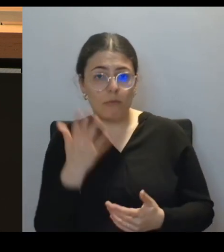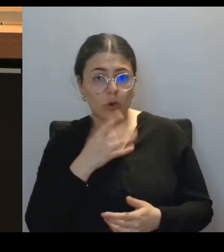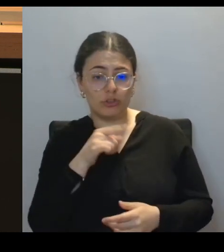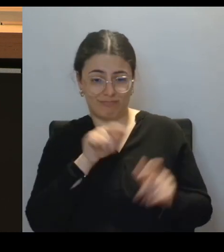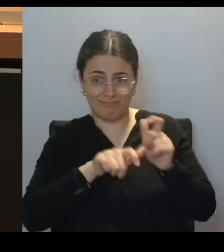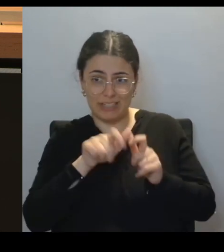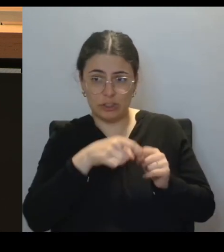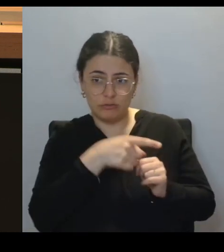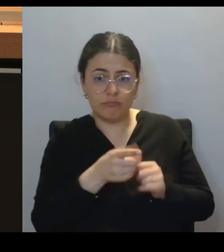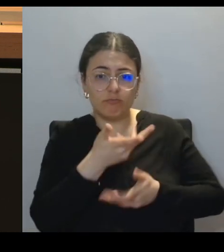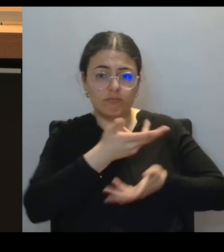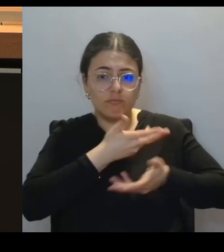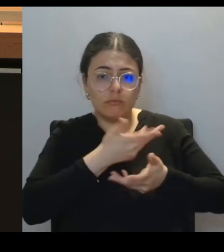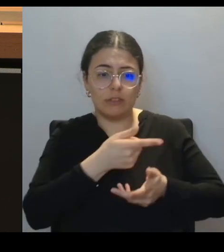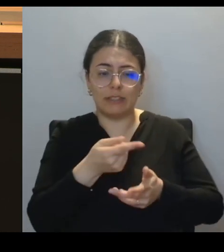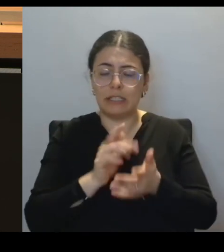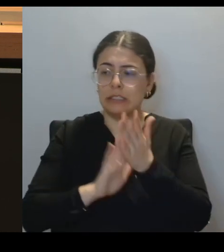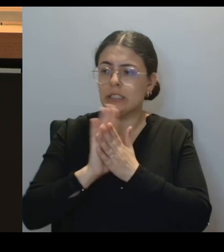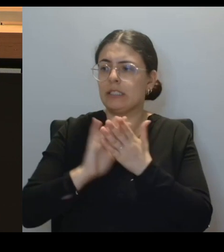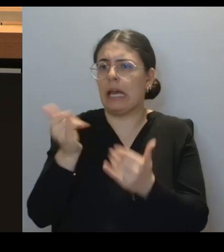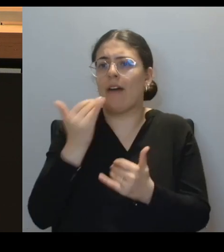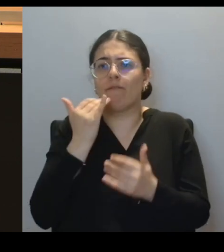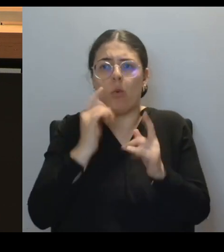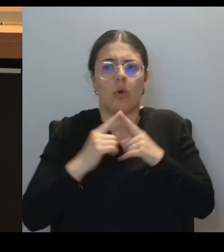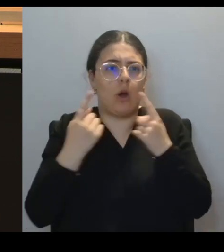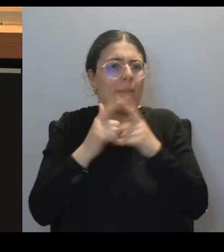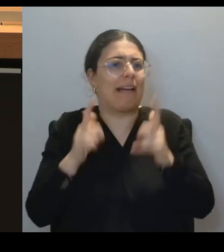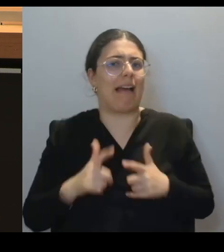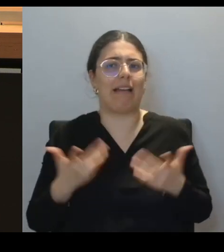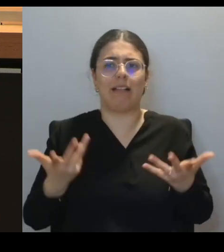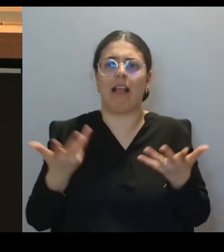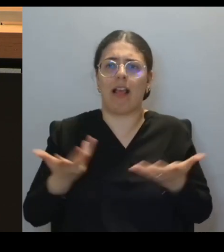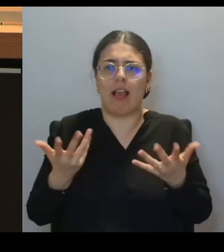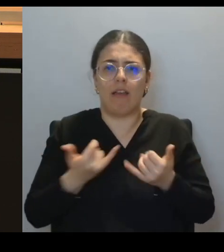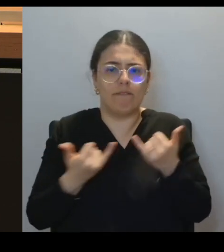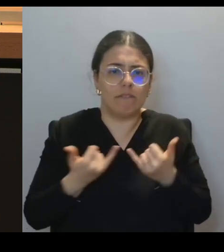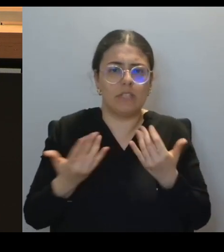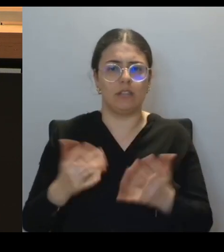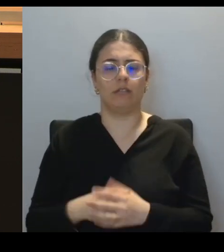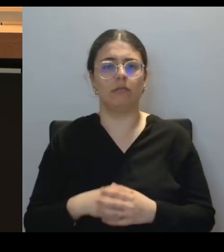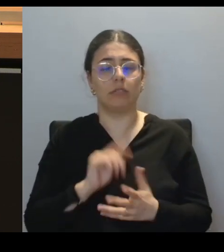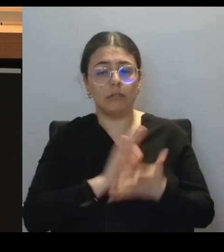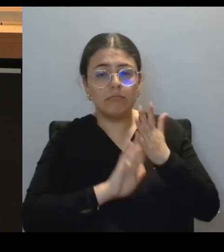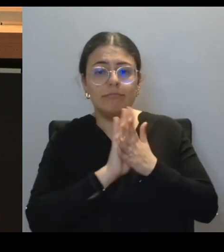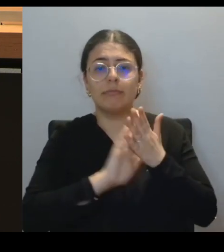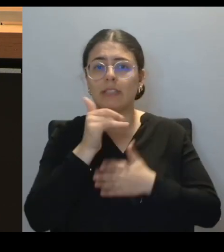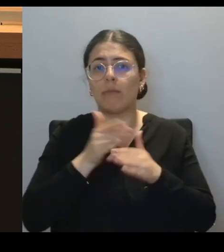Dann erzählen sie, dass sie so weit außerhalb wohnen oder einfach nicht gut angeschlossen sind. Dass die Infrastruktur, die